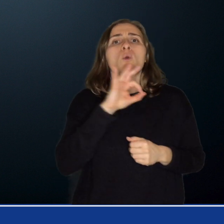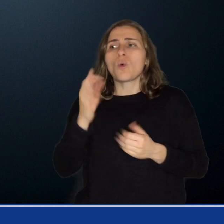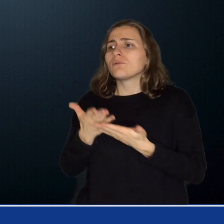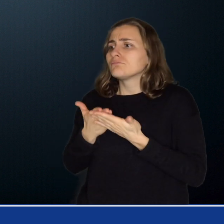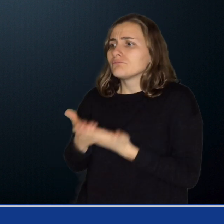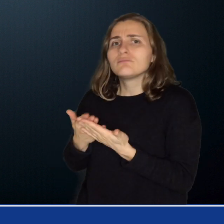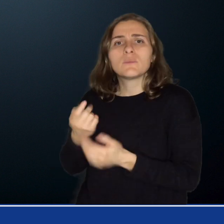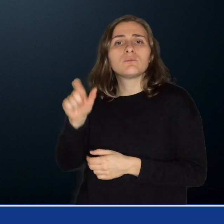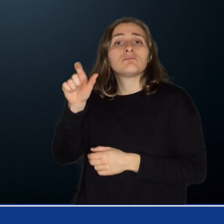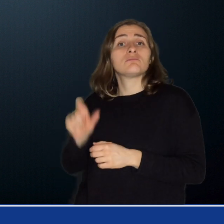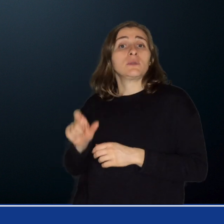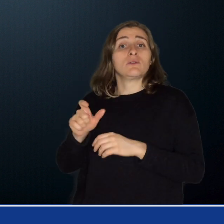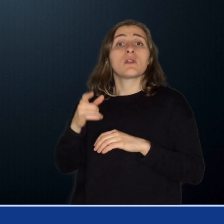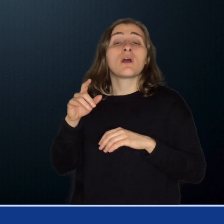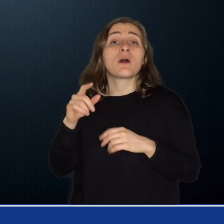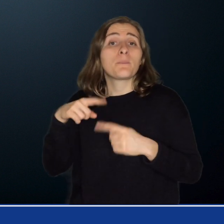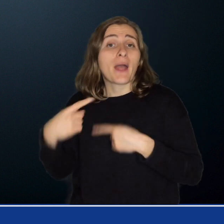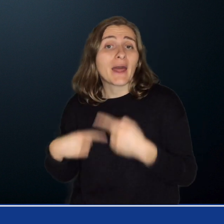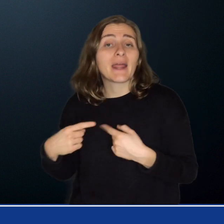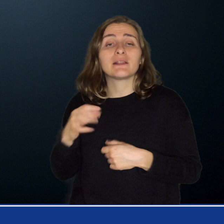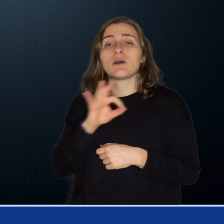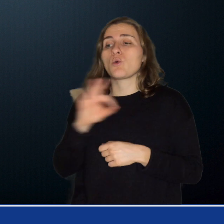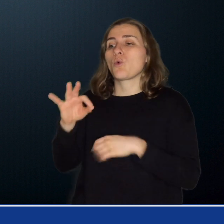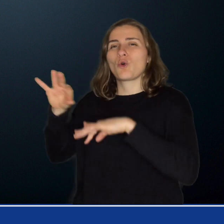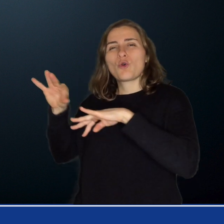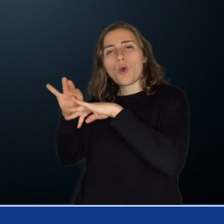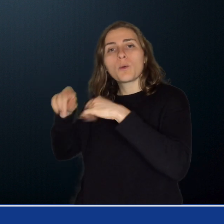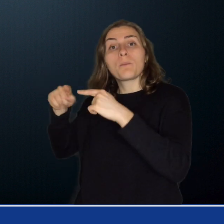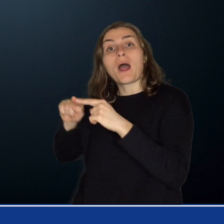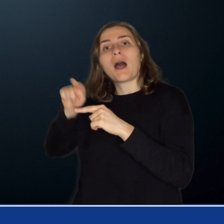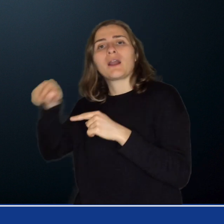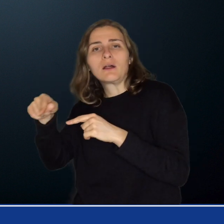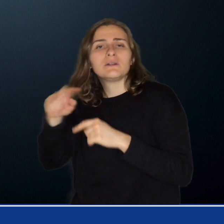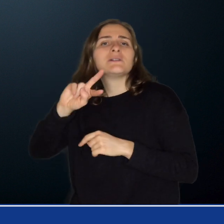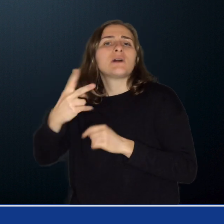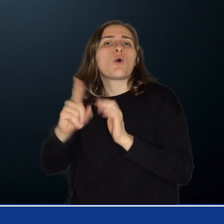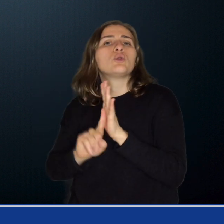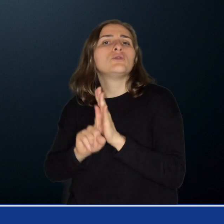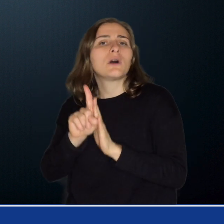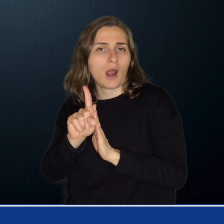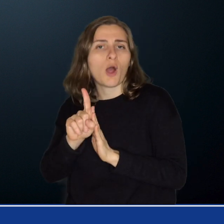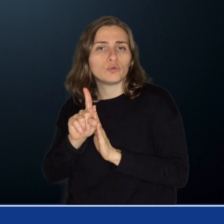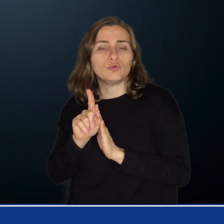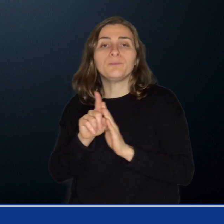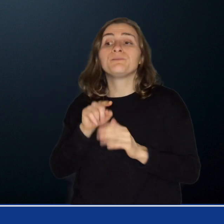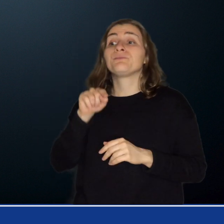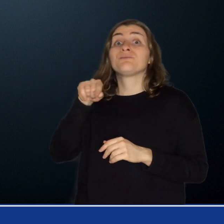oppure un parente o un affine di secondo grado convivente